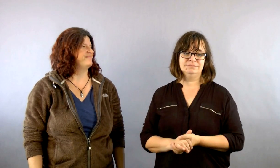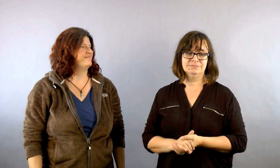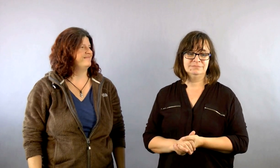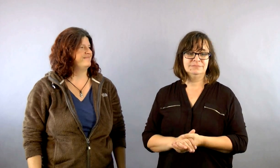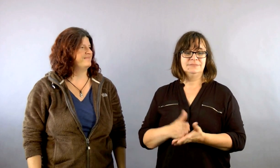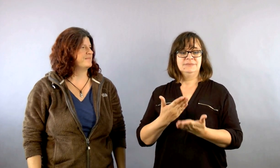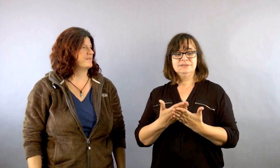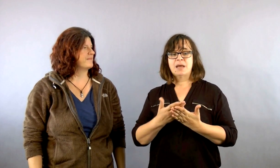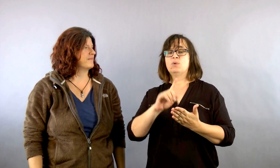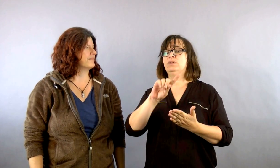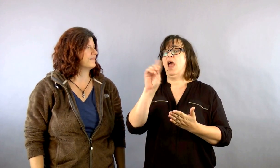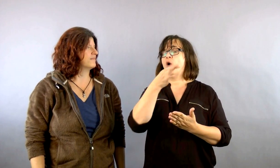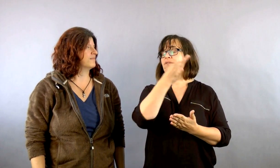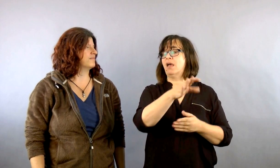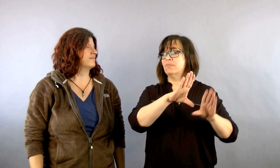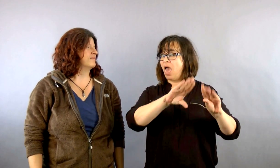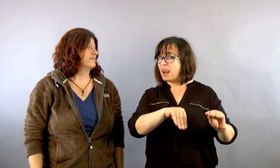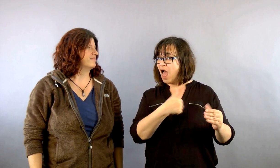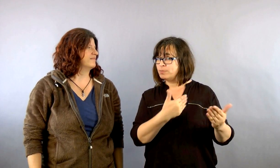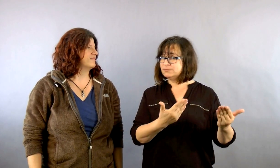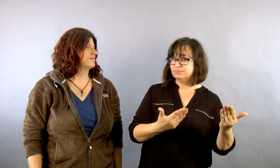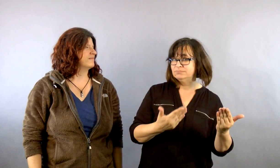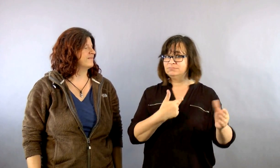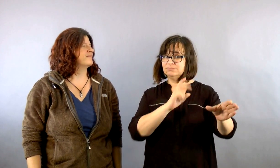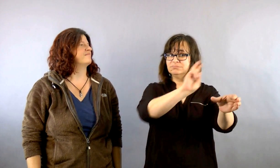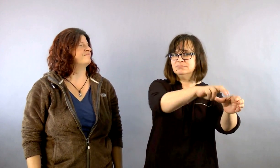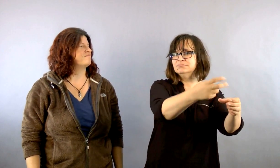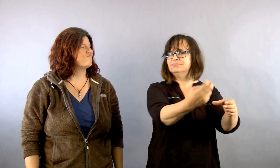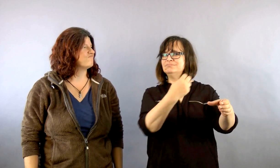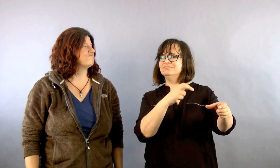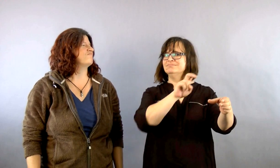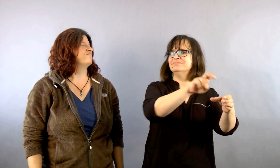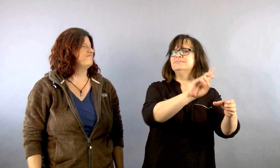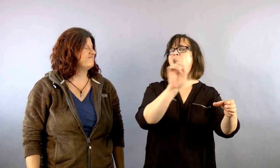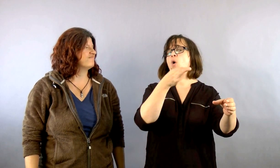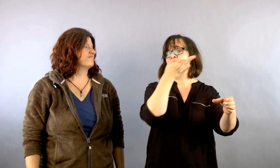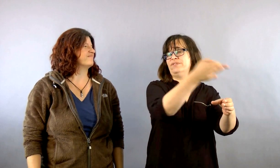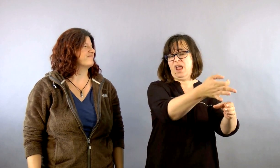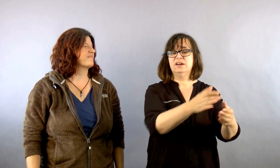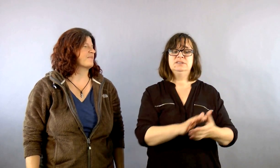Wir müssen dort um Erlaubnis fragen.